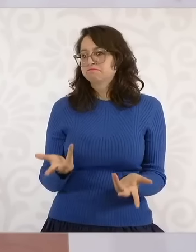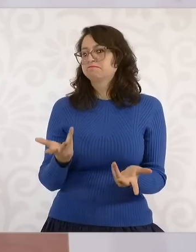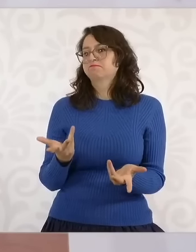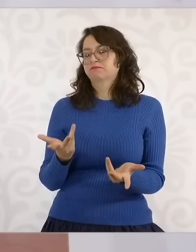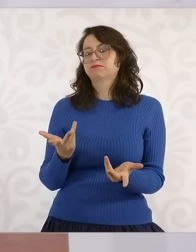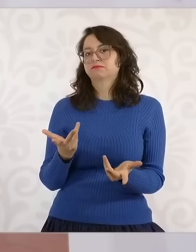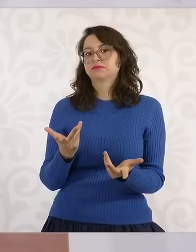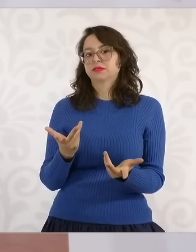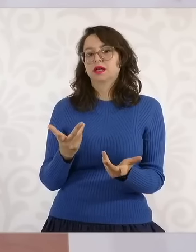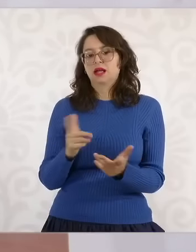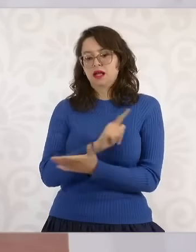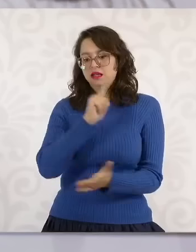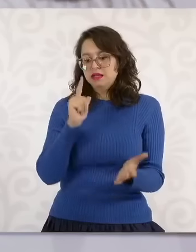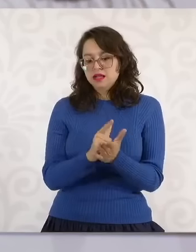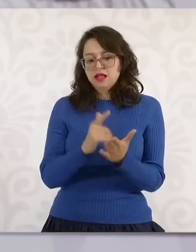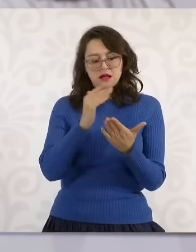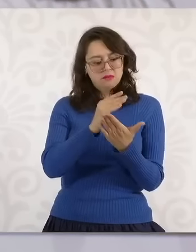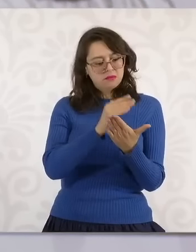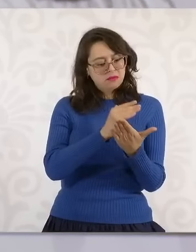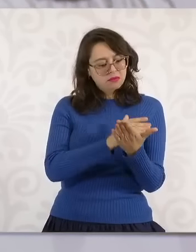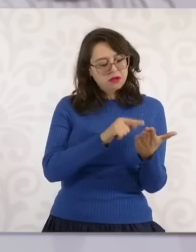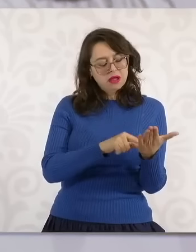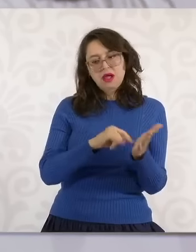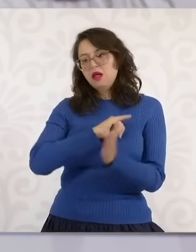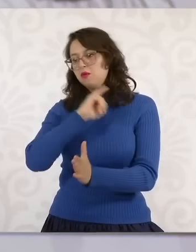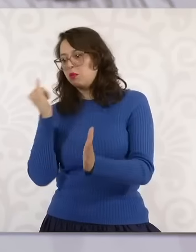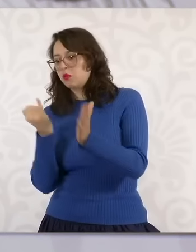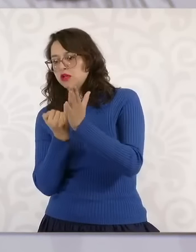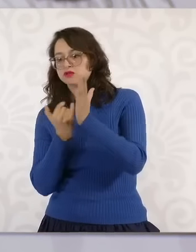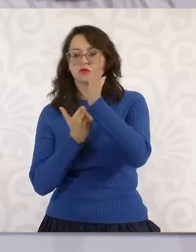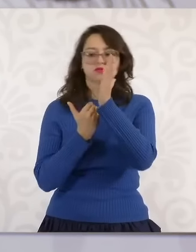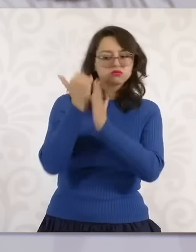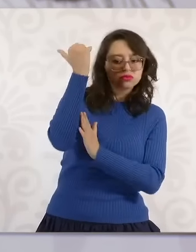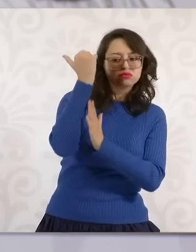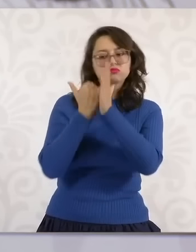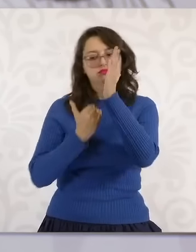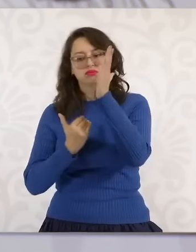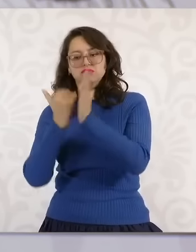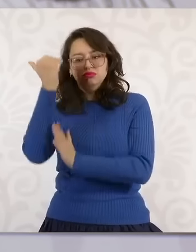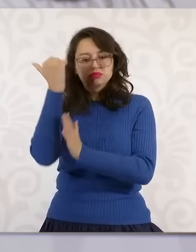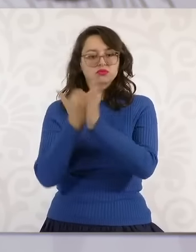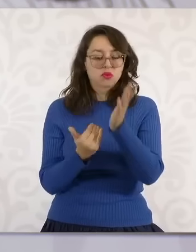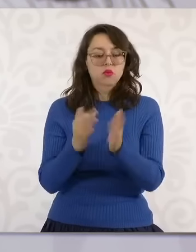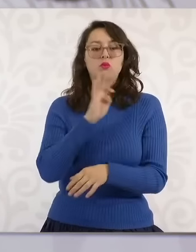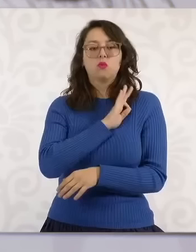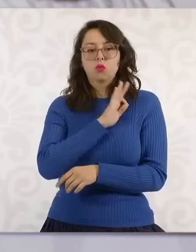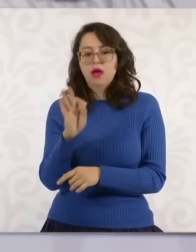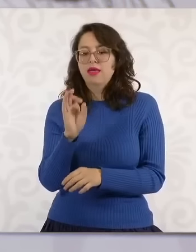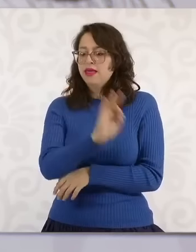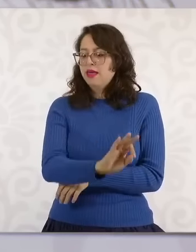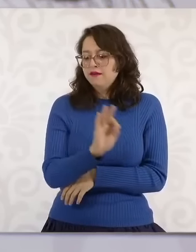que tiene la ley para poder reducir estos impuestos eh oponer tiempos, en fin, otras